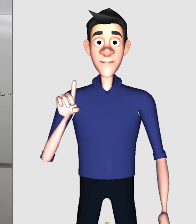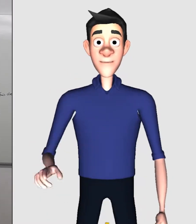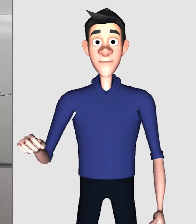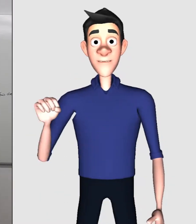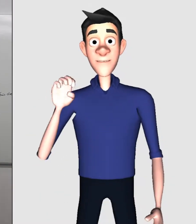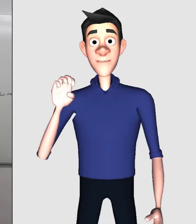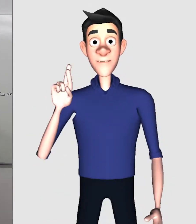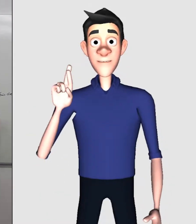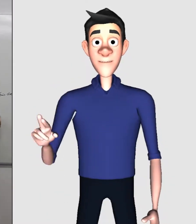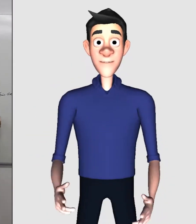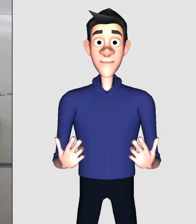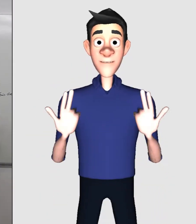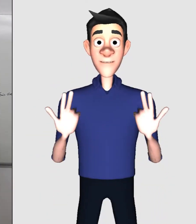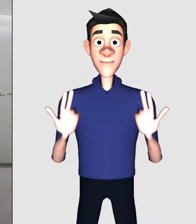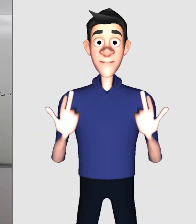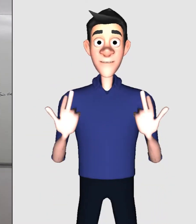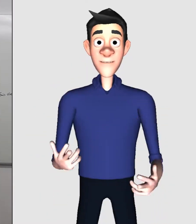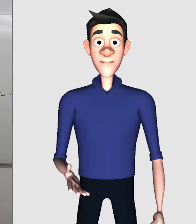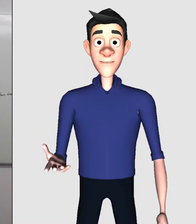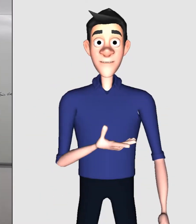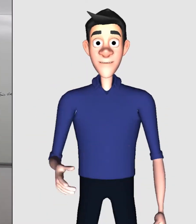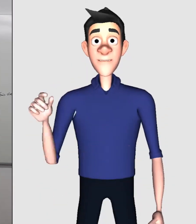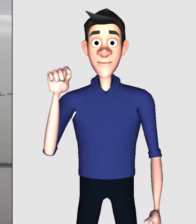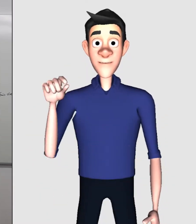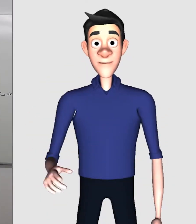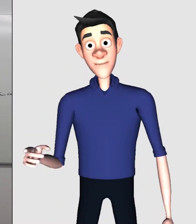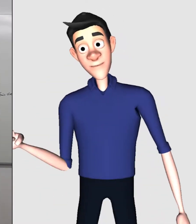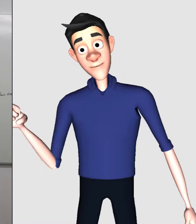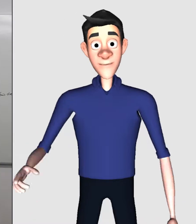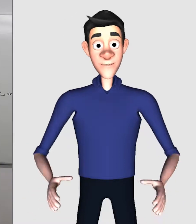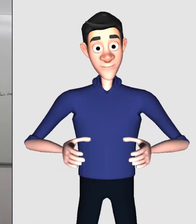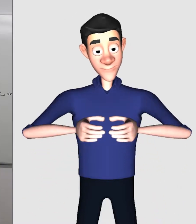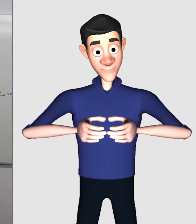Aqui achamos a velocidade com qual a massa pequena atinge a outra